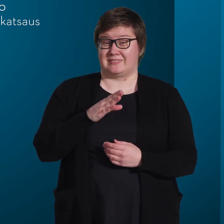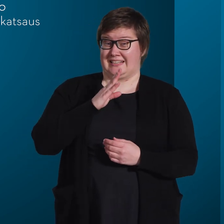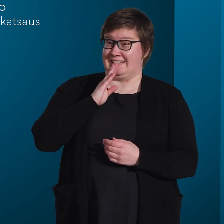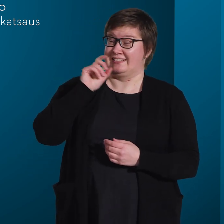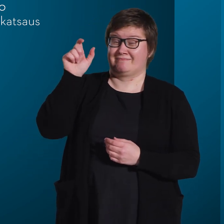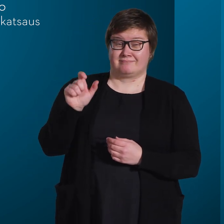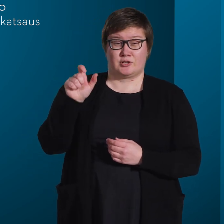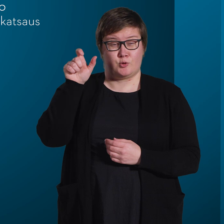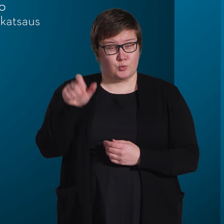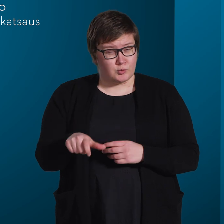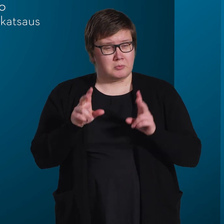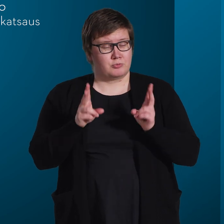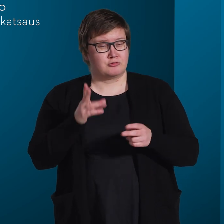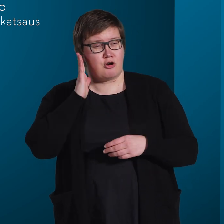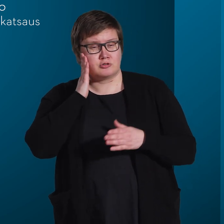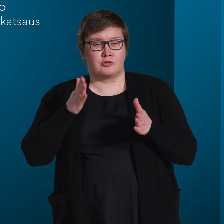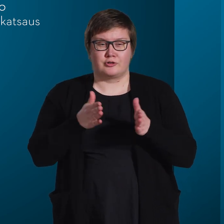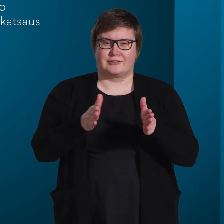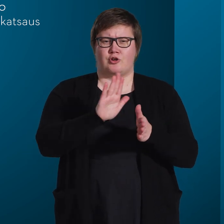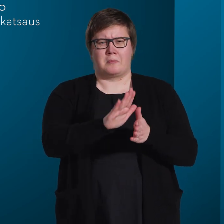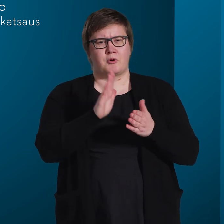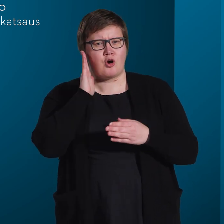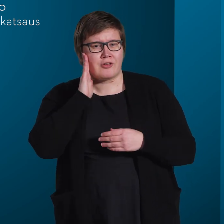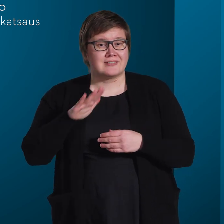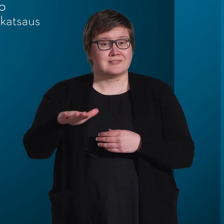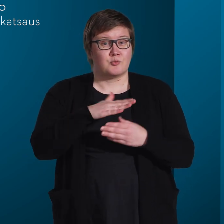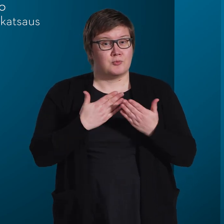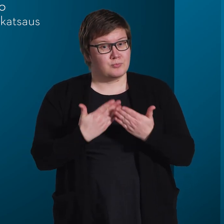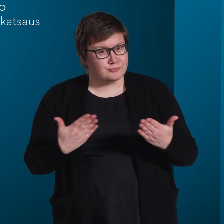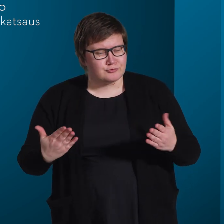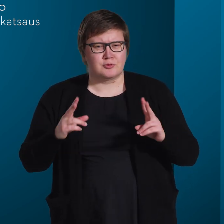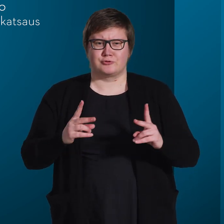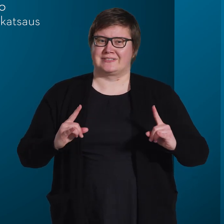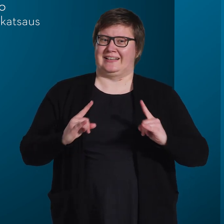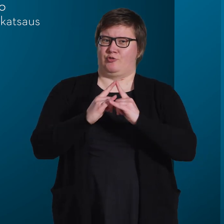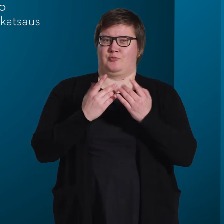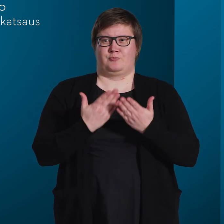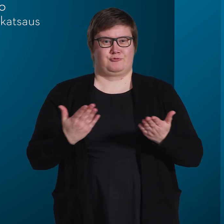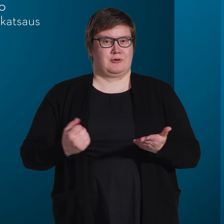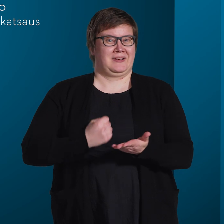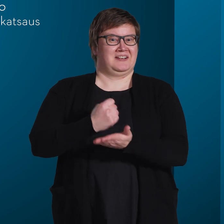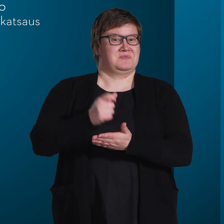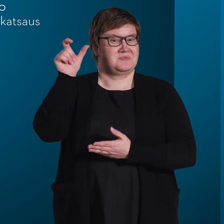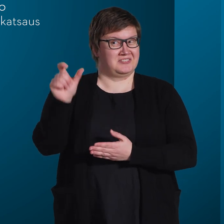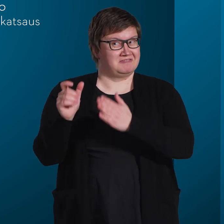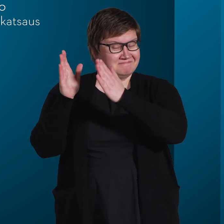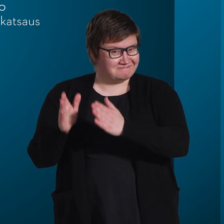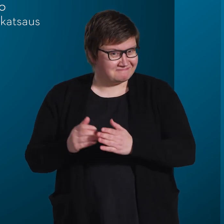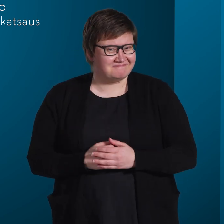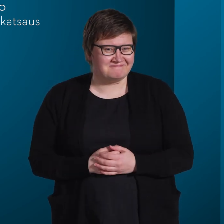ja hänet tunnetaankin myös Kodisjoen kotiseutumuseon - sekä kirkkomuseon perustajana.